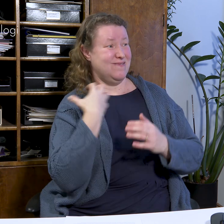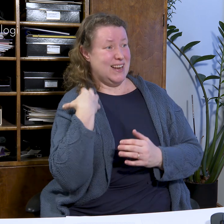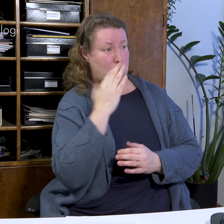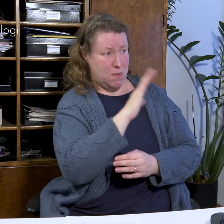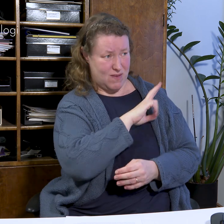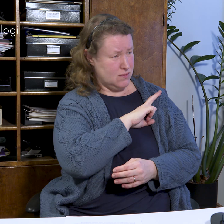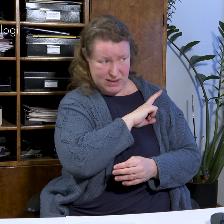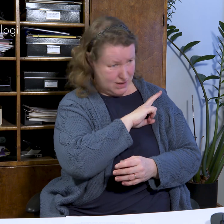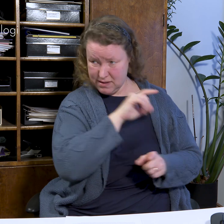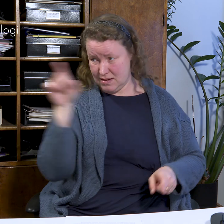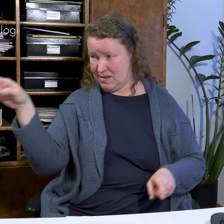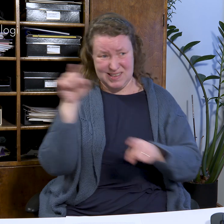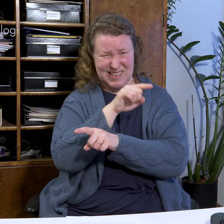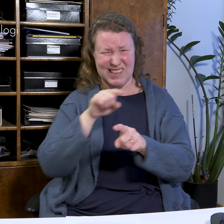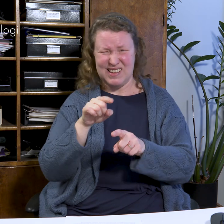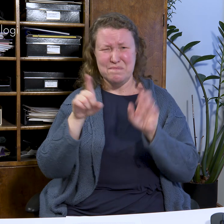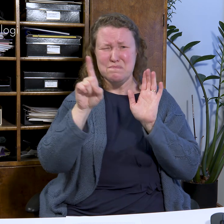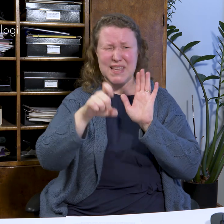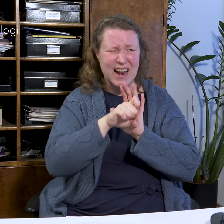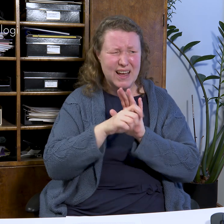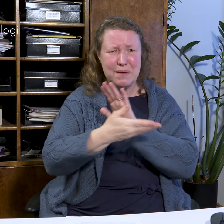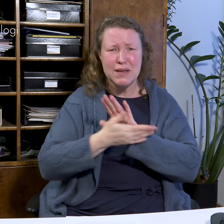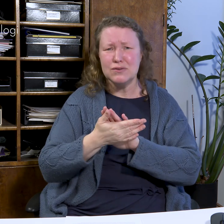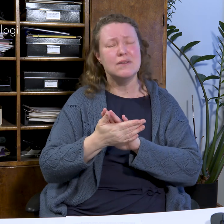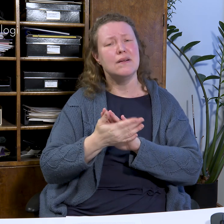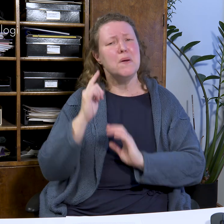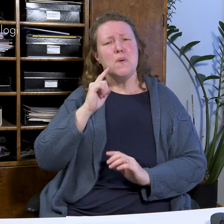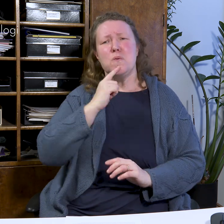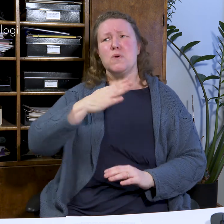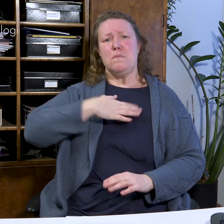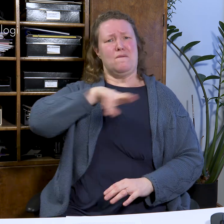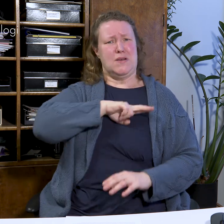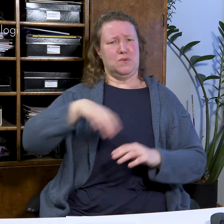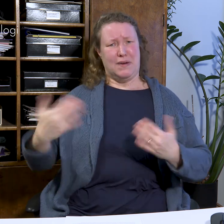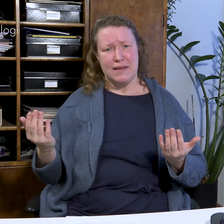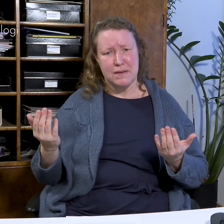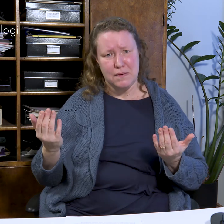ja milloin se olisikin viranomaisen vastuulla eri lain perusteella.